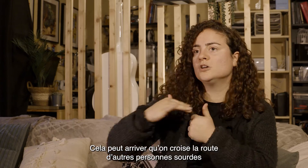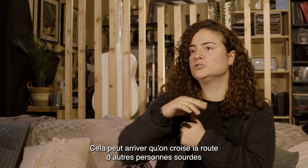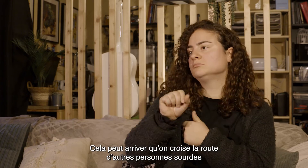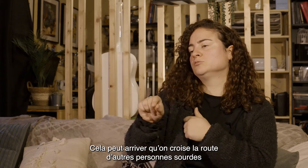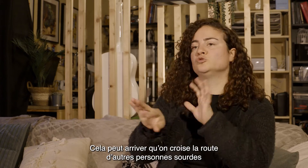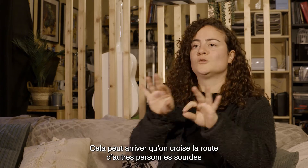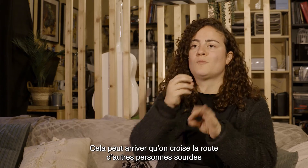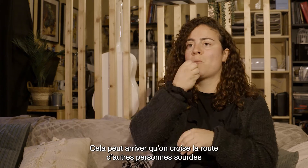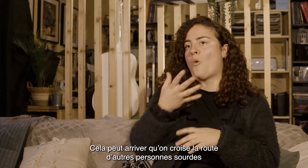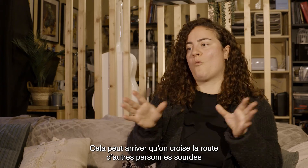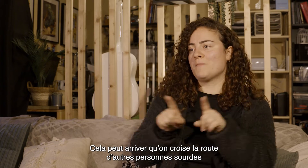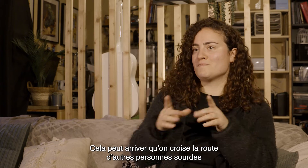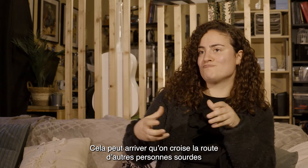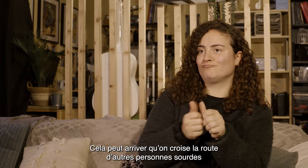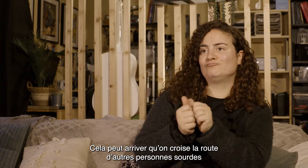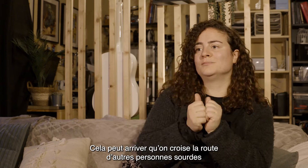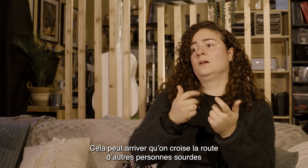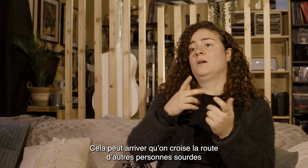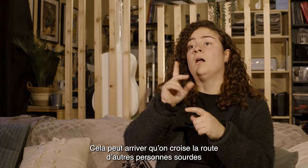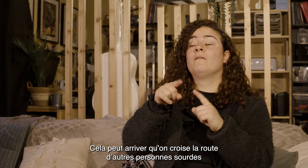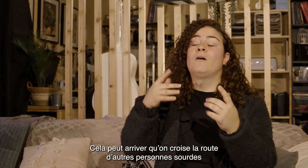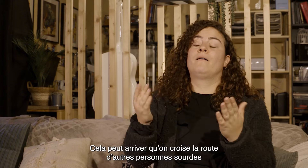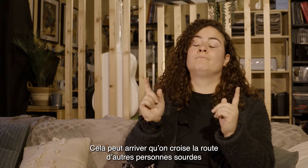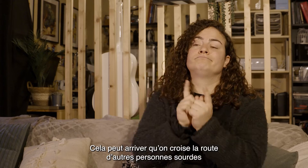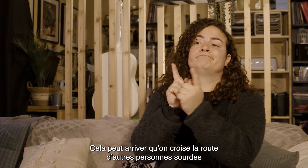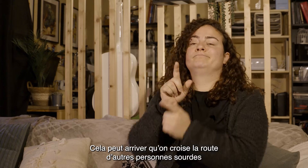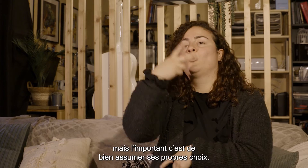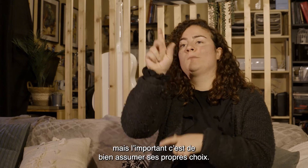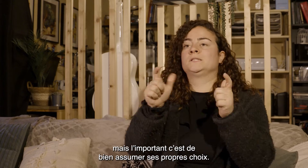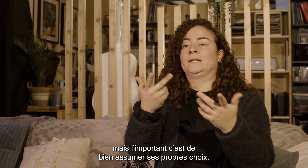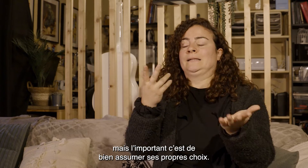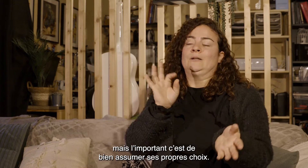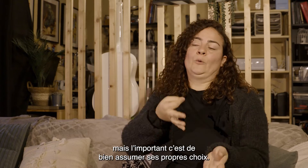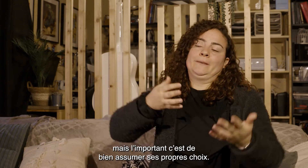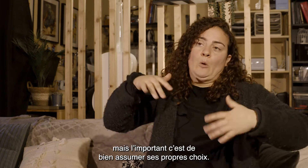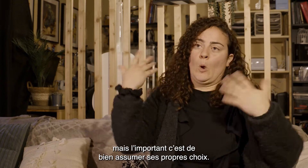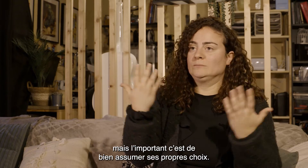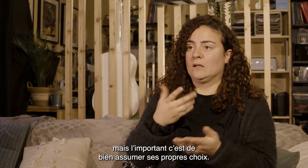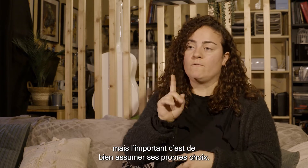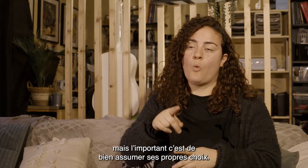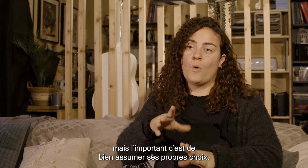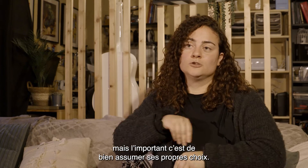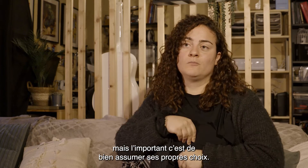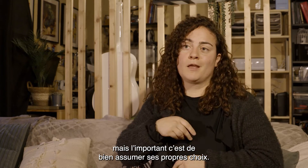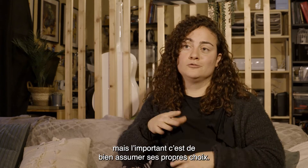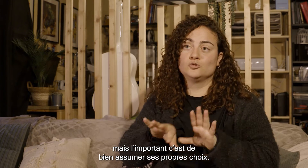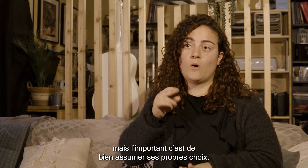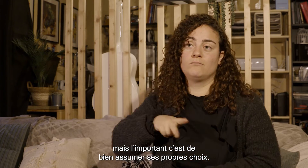Cela peut arriver qu’on croise la route d’autres personnes sourdes mais l’important c’est de bien assumer ses propres choix.